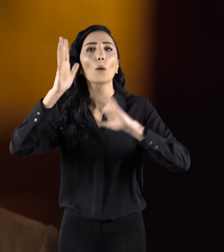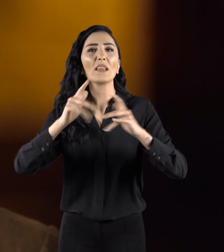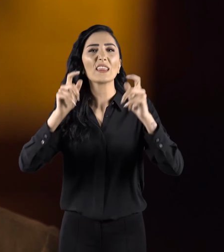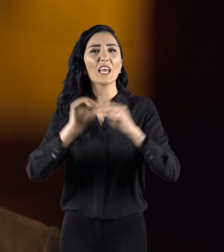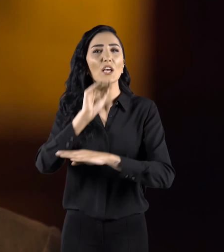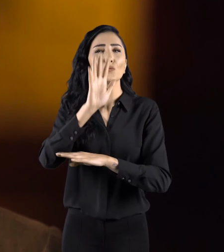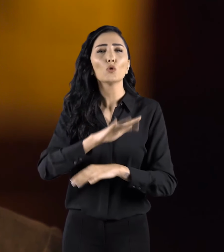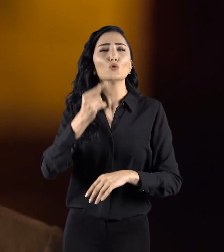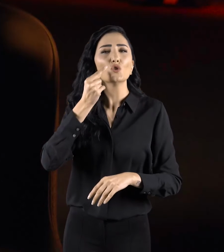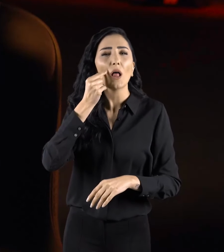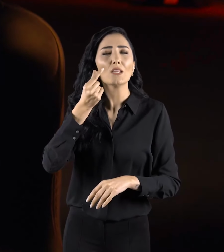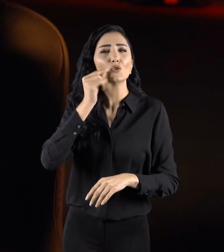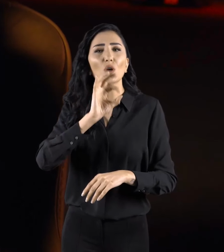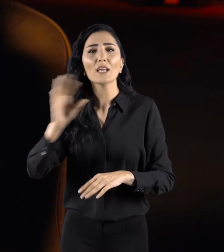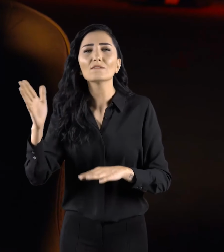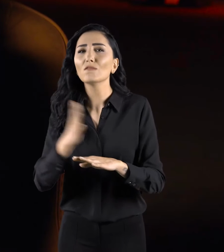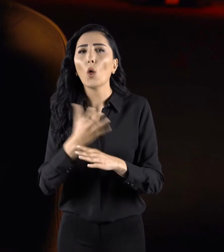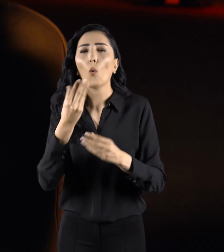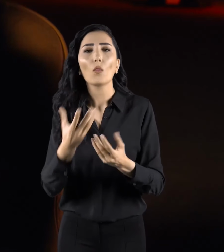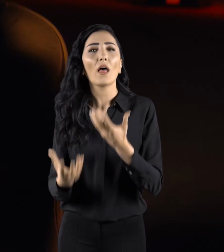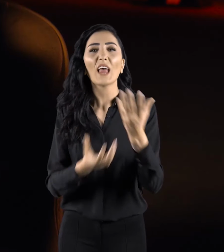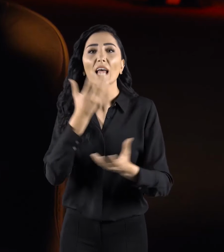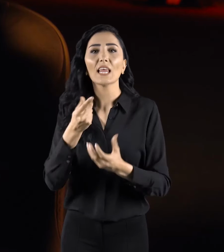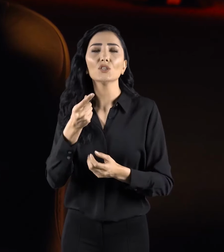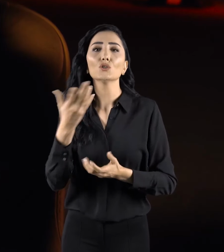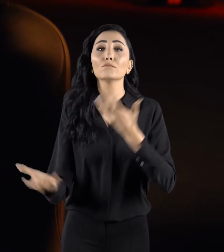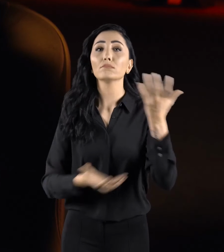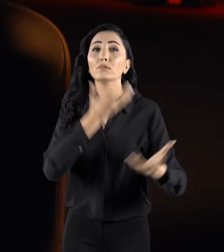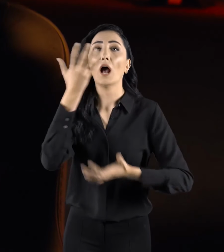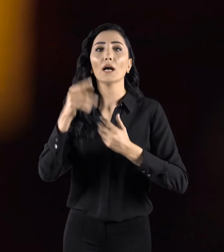birliği içinde bulunan tüm canlı cansız varlıkları yok eden ateş